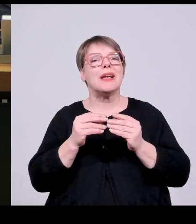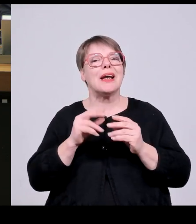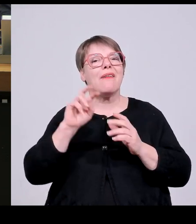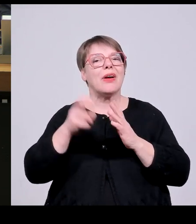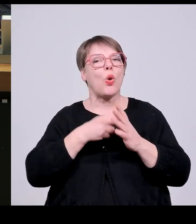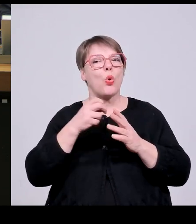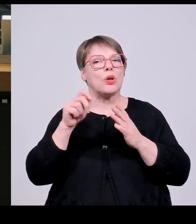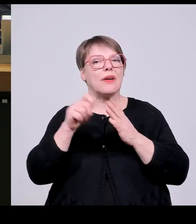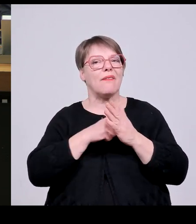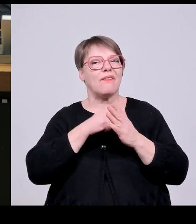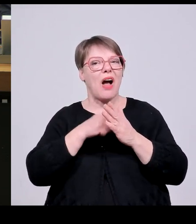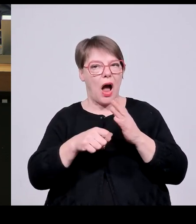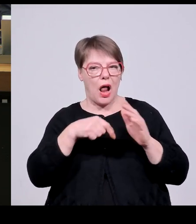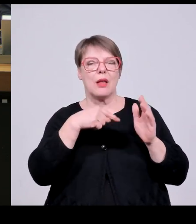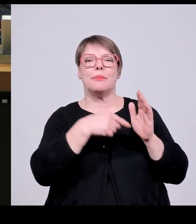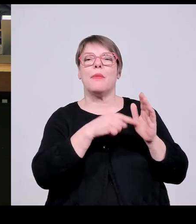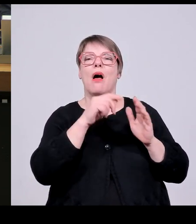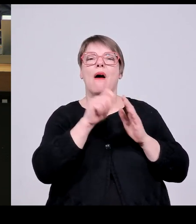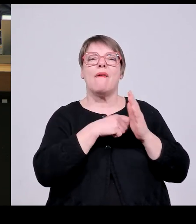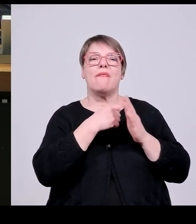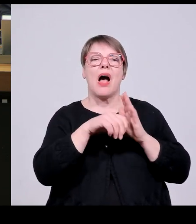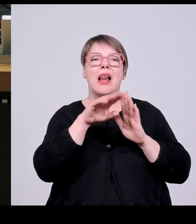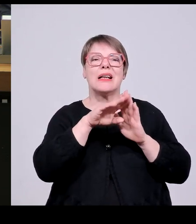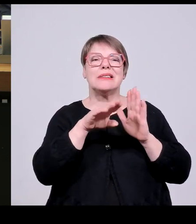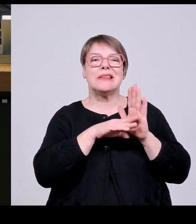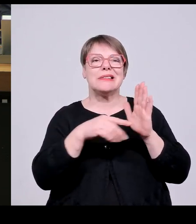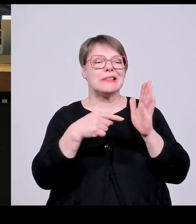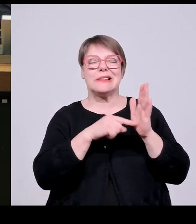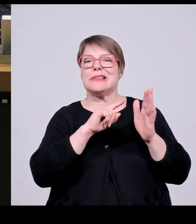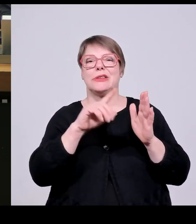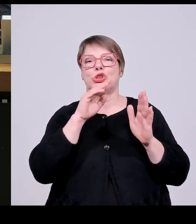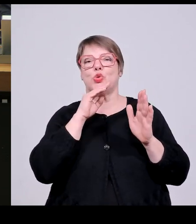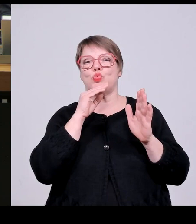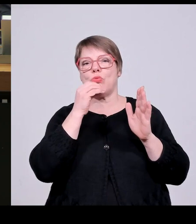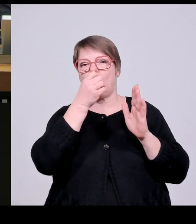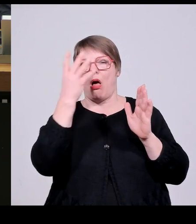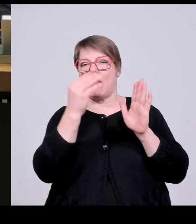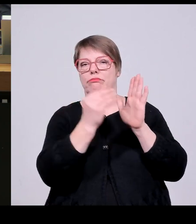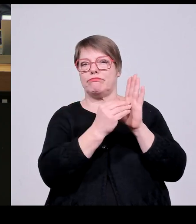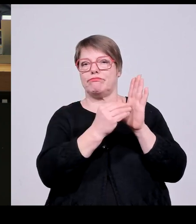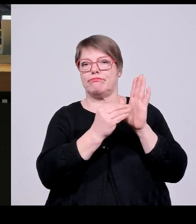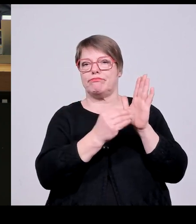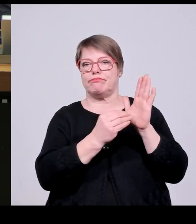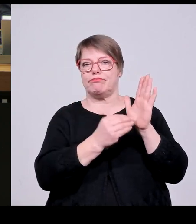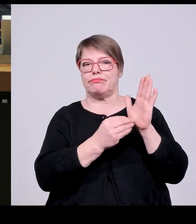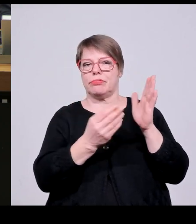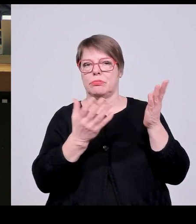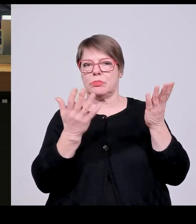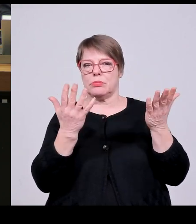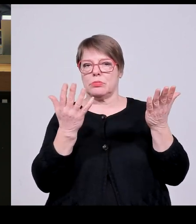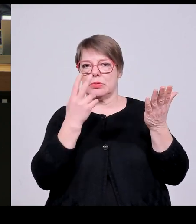möglicherweise schon deswegen verbietet, weil es eine weitreichende Regelung darstellt. Wir sind da bisher in keiner Weise festgelegt.